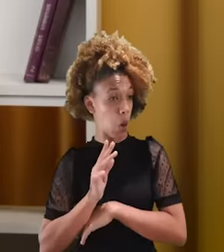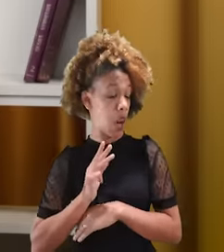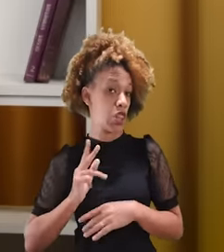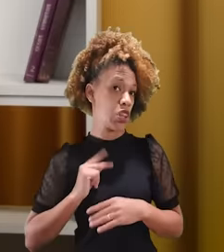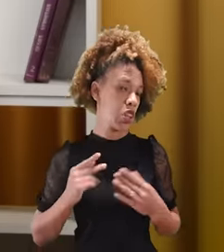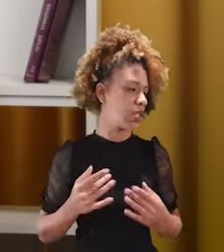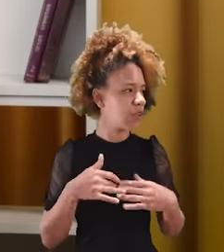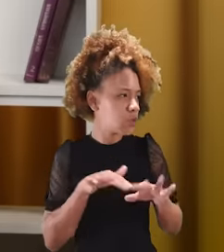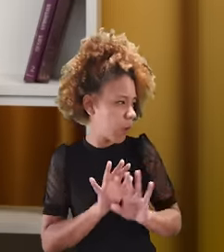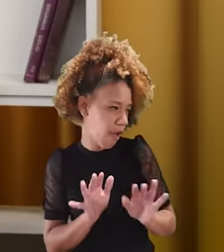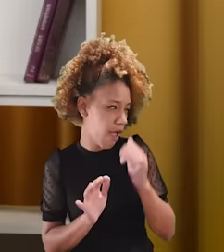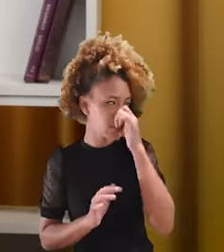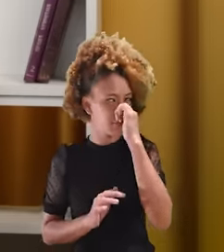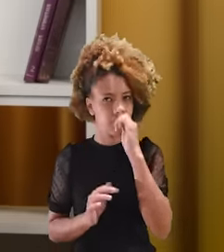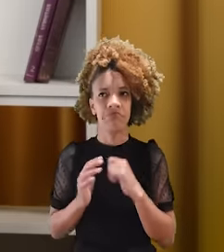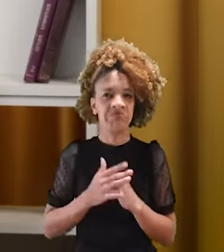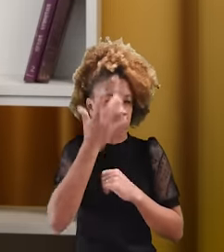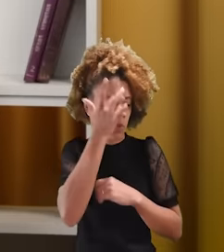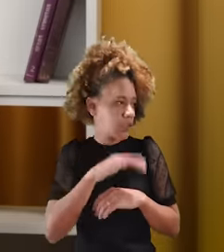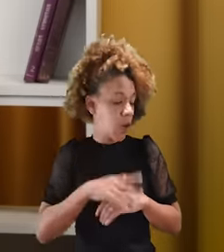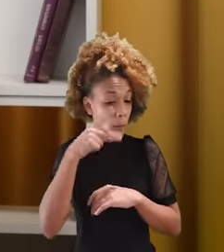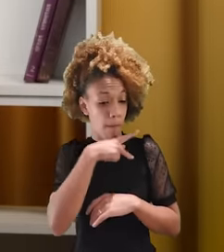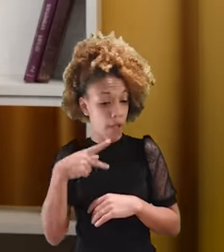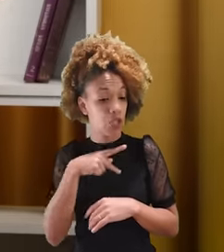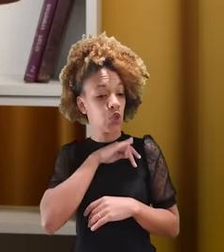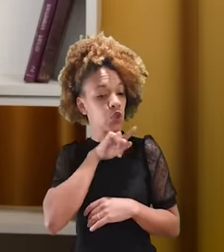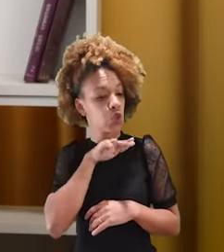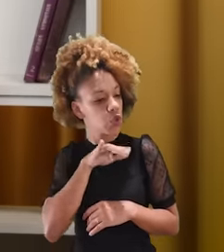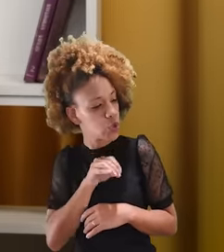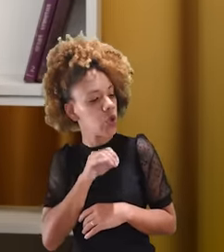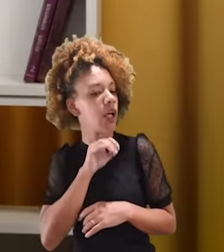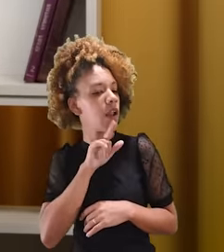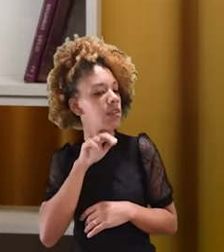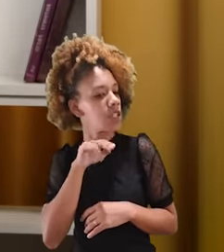pessoas não querem que o sei lá o Padre Júlio Lancelote se tá tendo um negócio de pedofilia